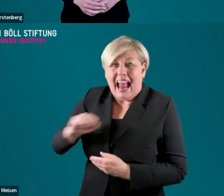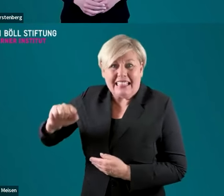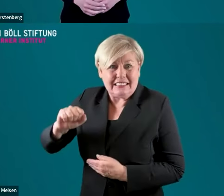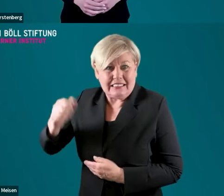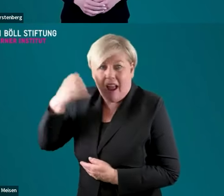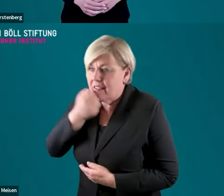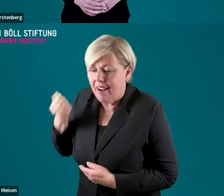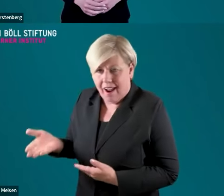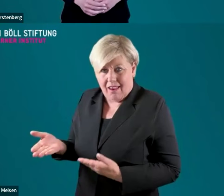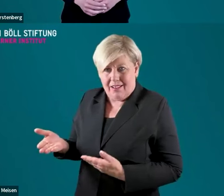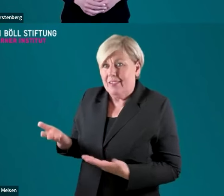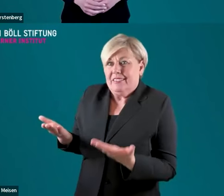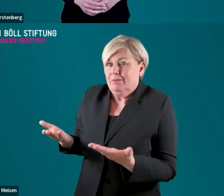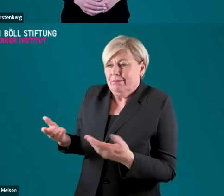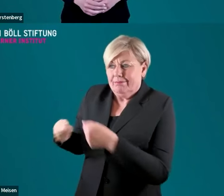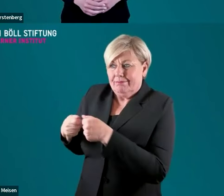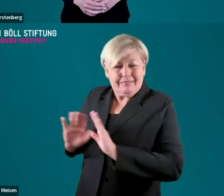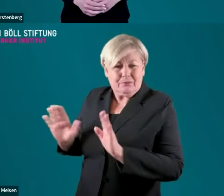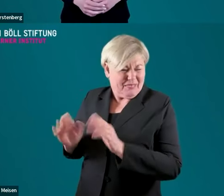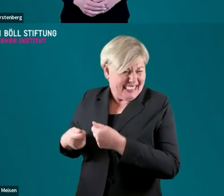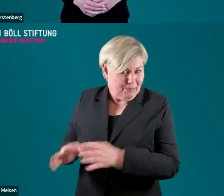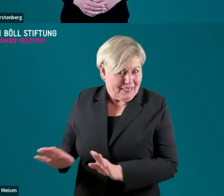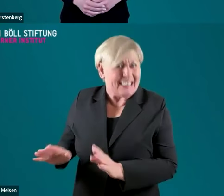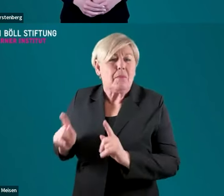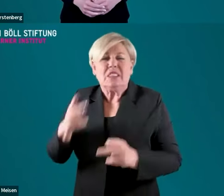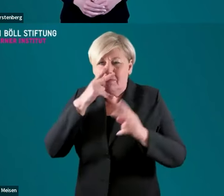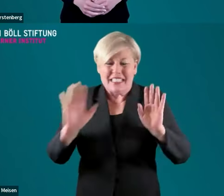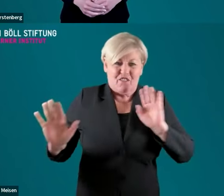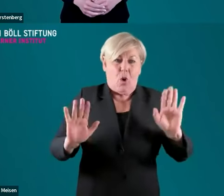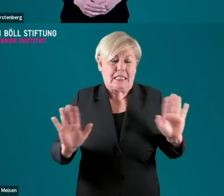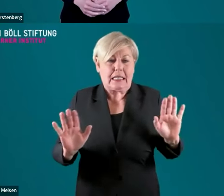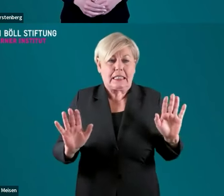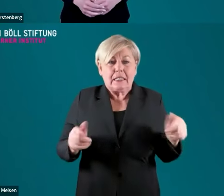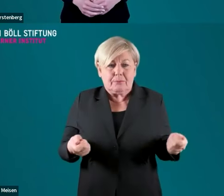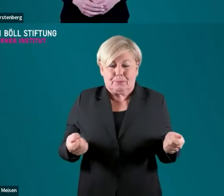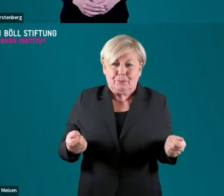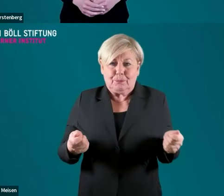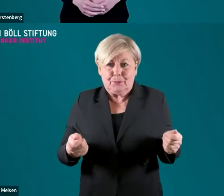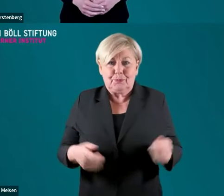Da muss man sich, glaube ich, ein bisschen vorsichtiger agieren an der Stelle.